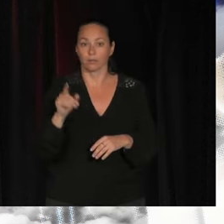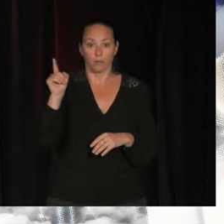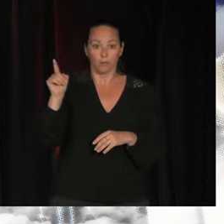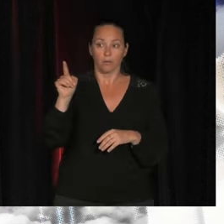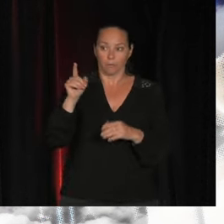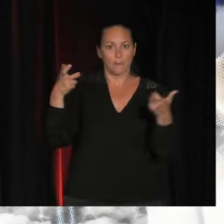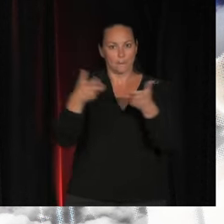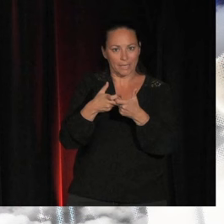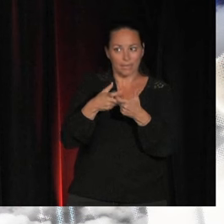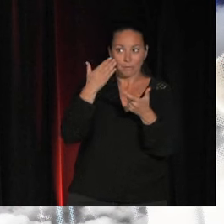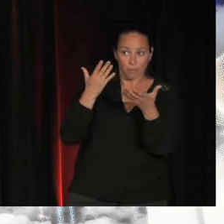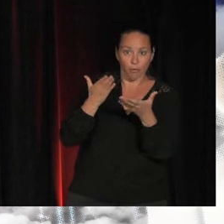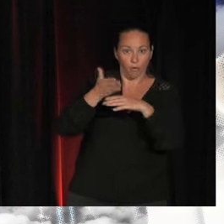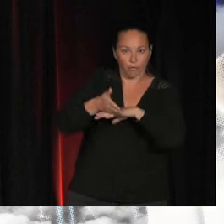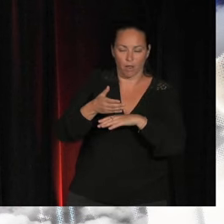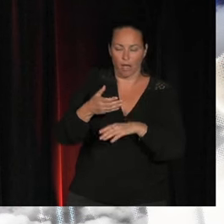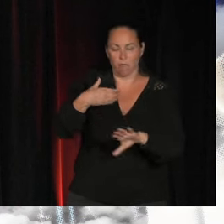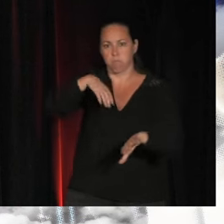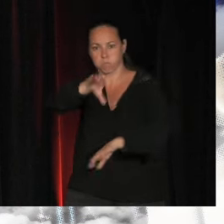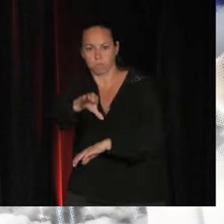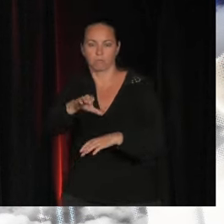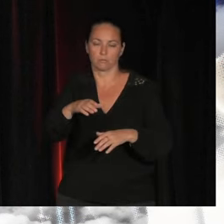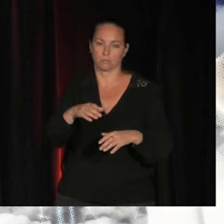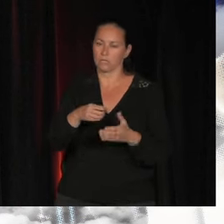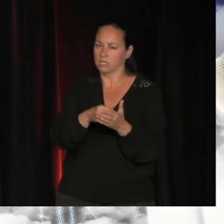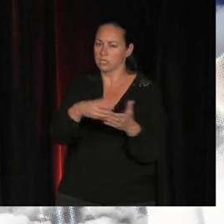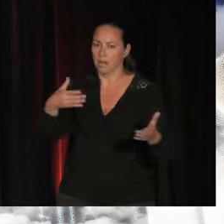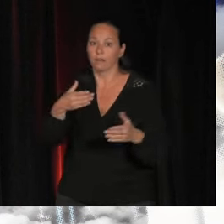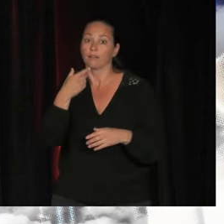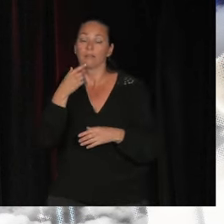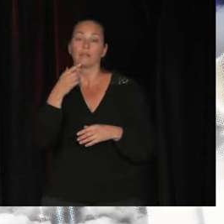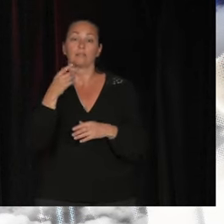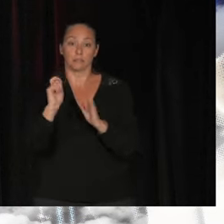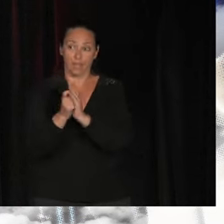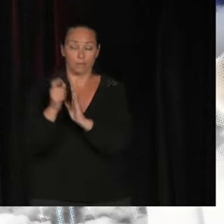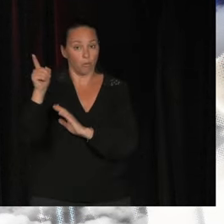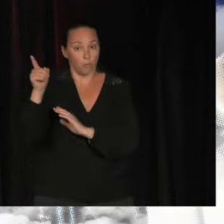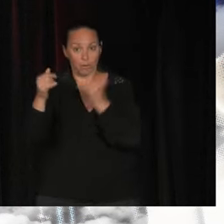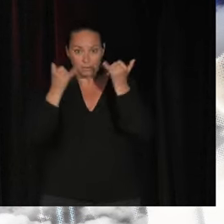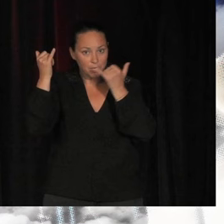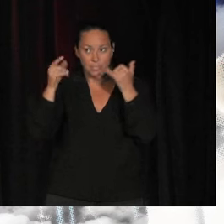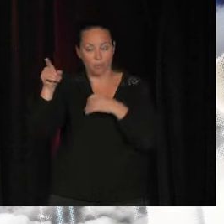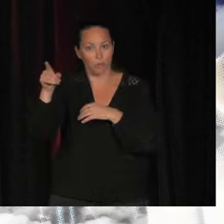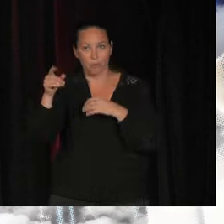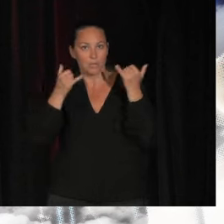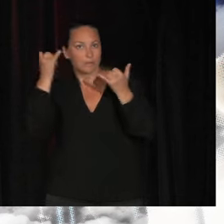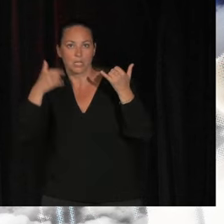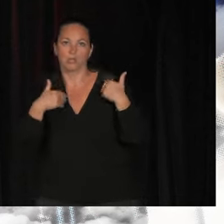à l'entrée qui était assez énormissime et je pense que c'est vraiment ce qui se passe. Tu vois, il y a cette bulle de l'e-sport où ils se voient vraiment les prochains NBA, etc.